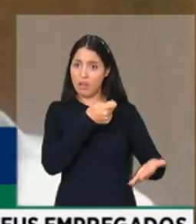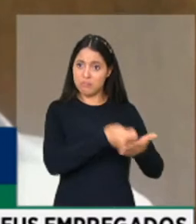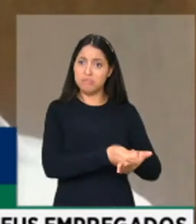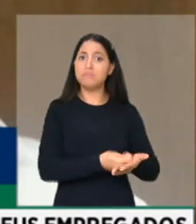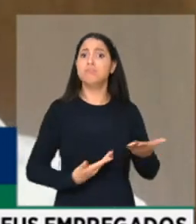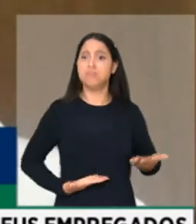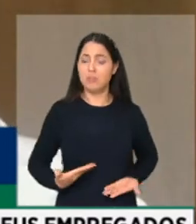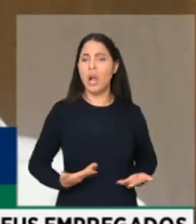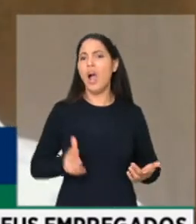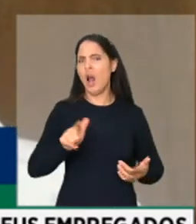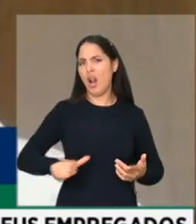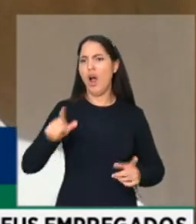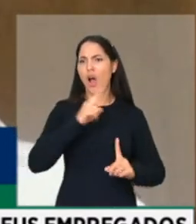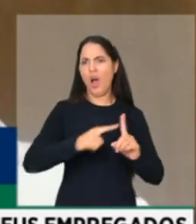MAIS DO, COMO NÓS APROVAMOS